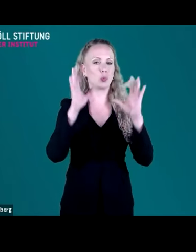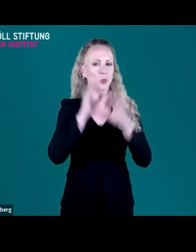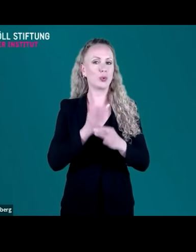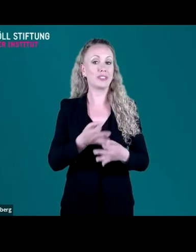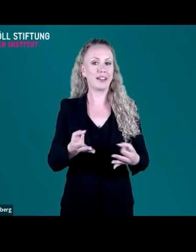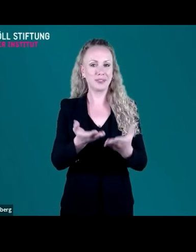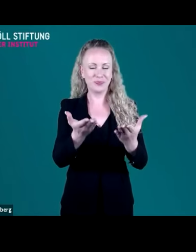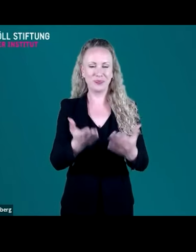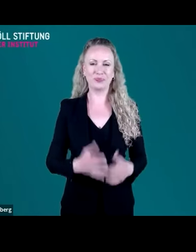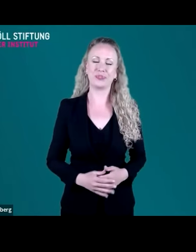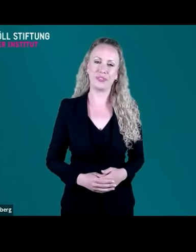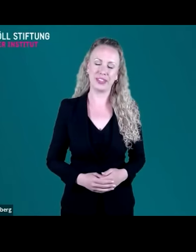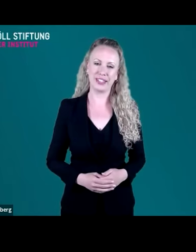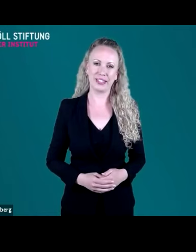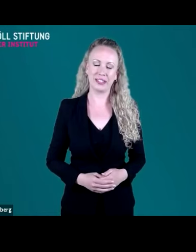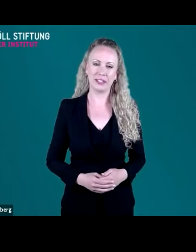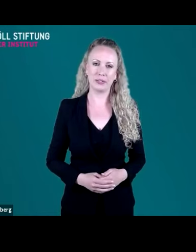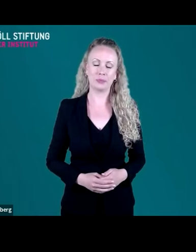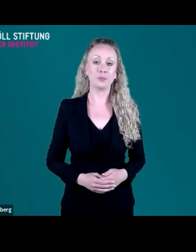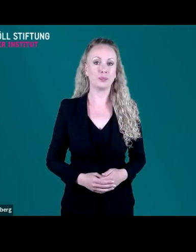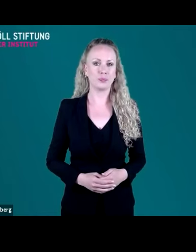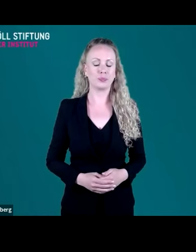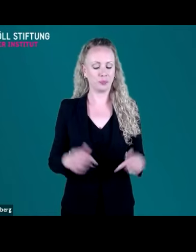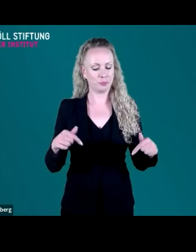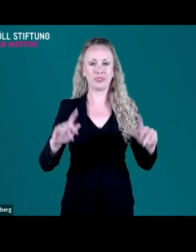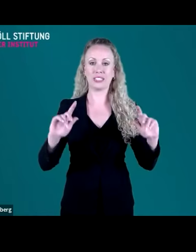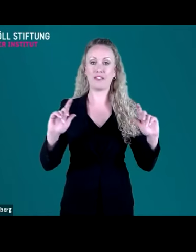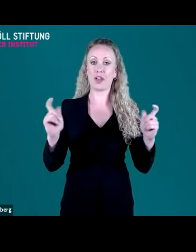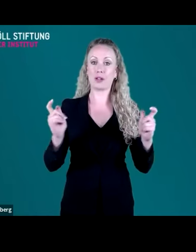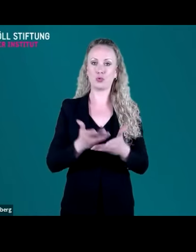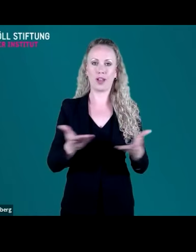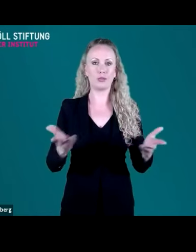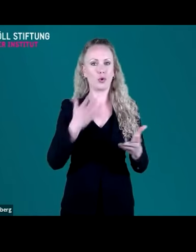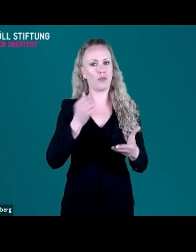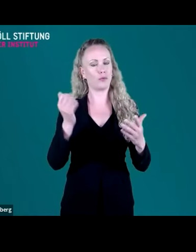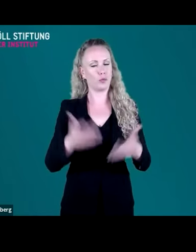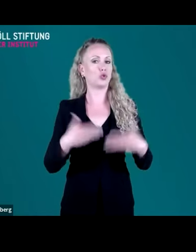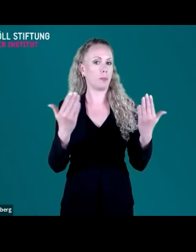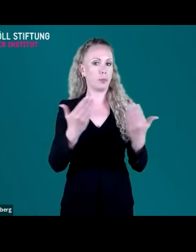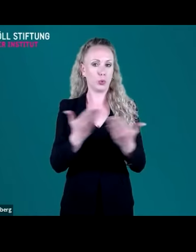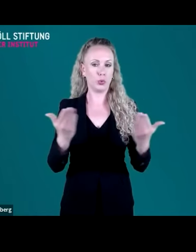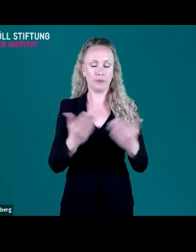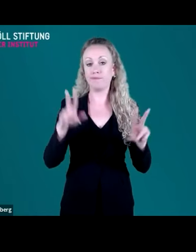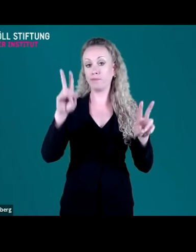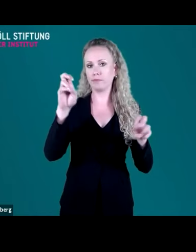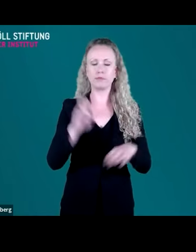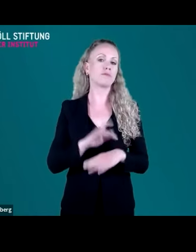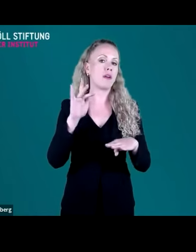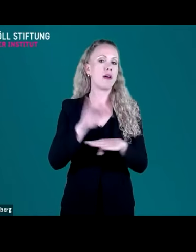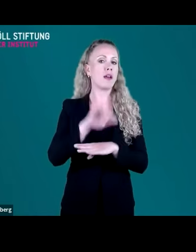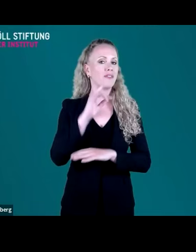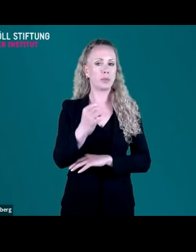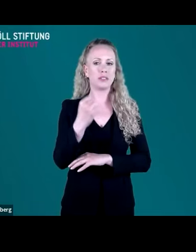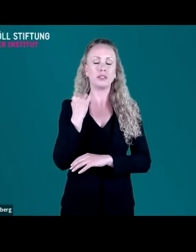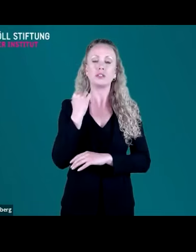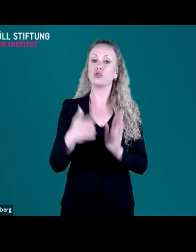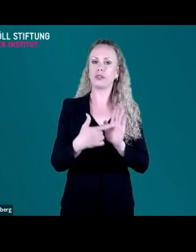Ich möchte Sie recht herzlich zu unserer Veranstaltung „Antifeministische Narrative erkennen und verstehen“ begrüßen.